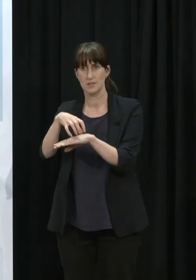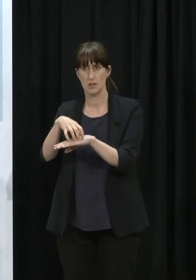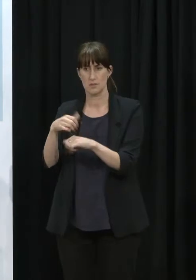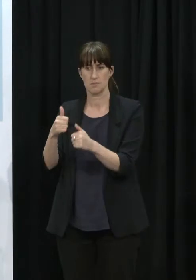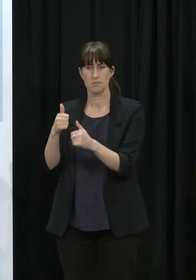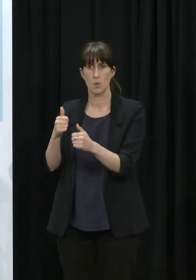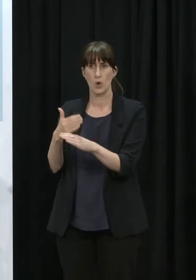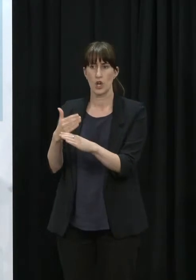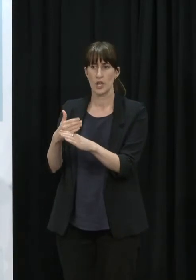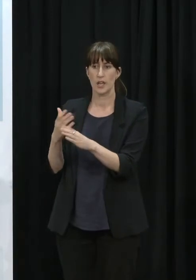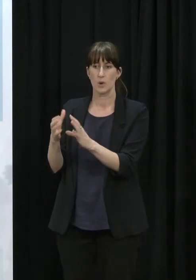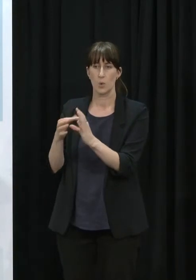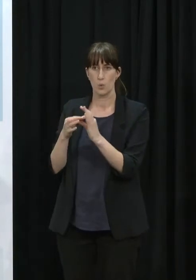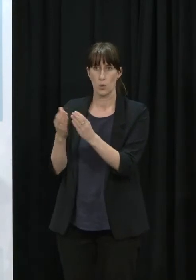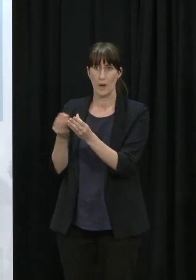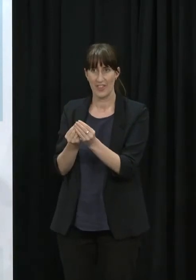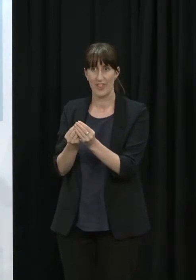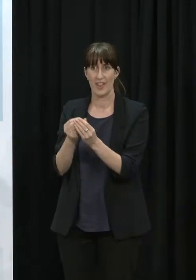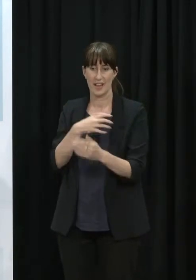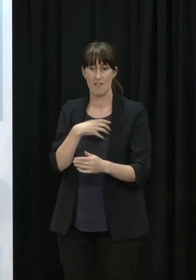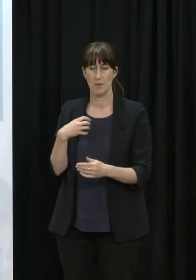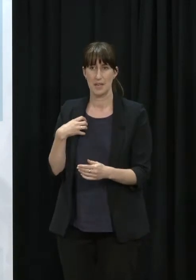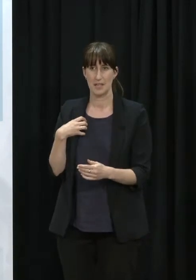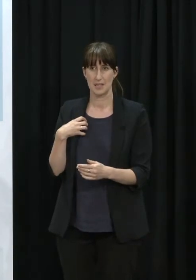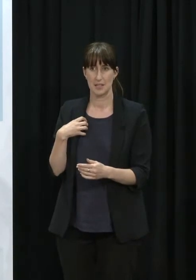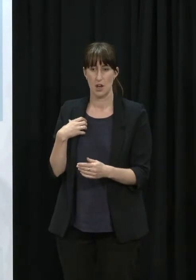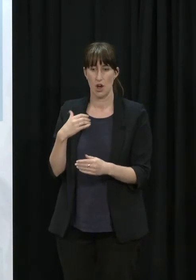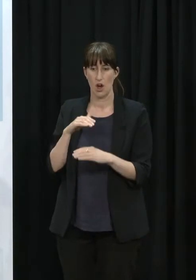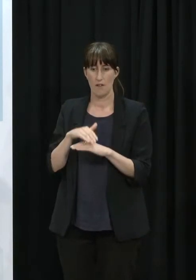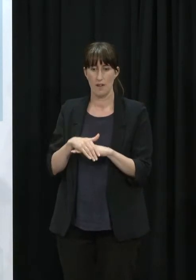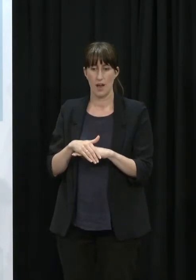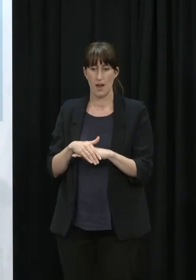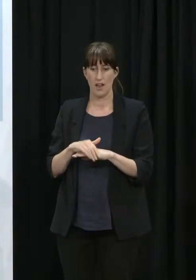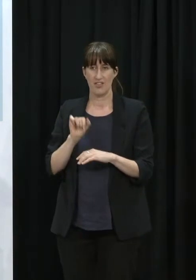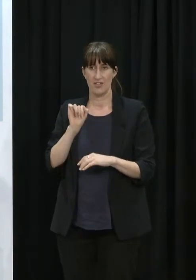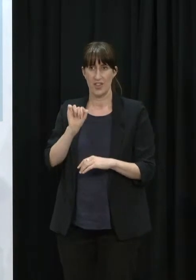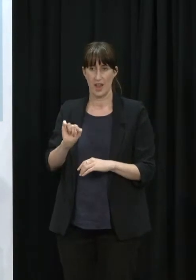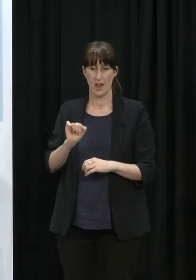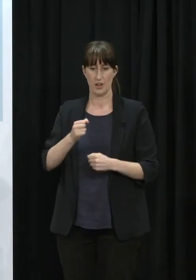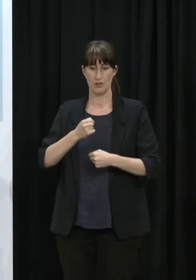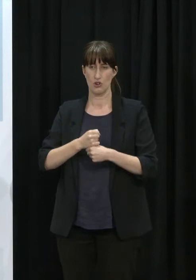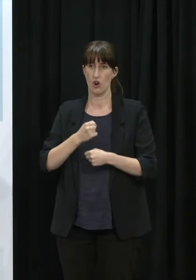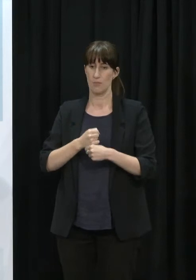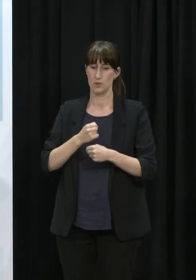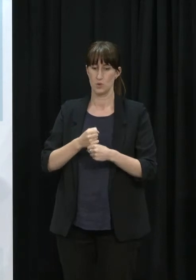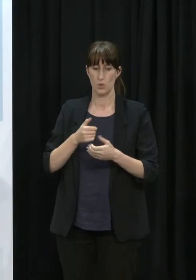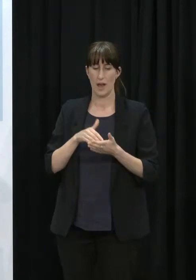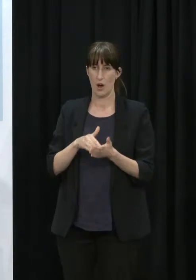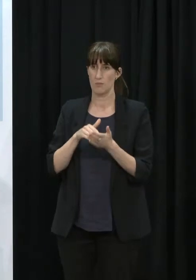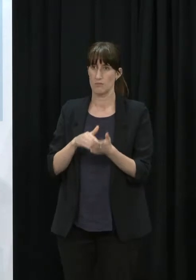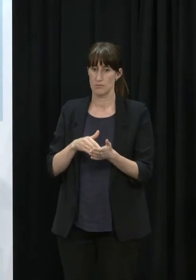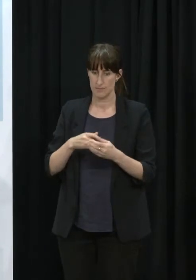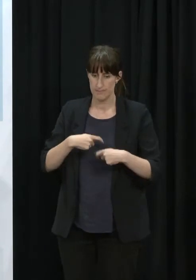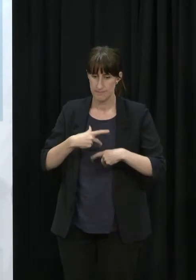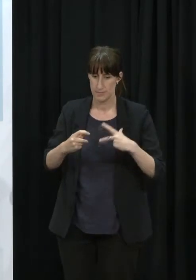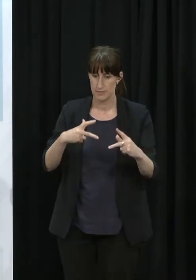akiakihia e au i rongohia e te